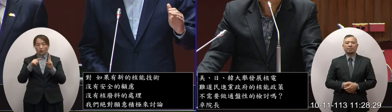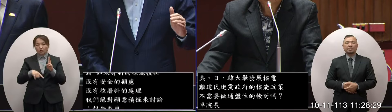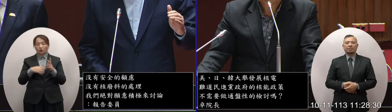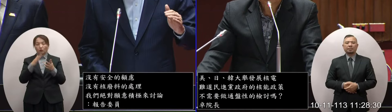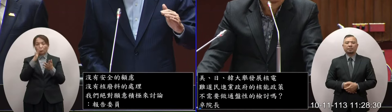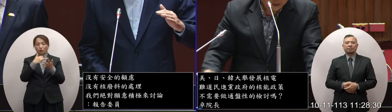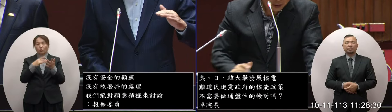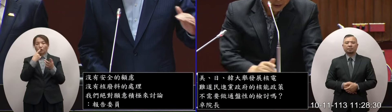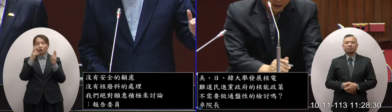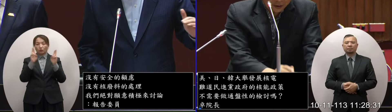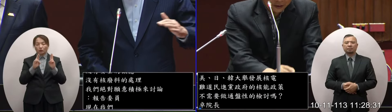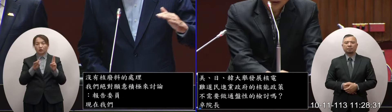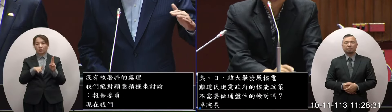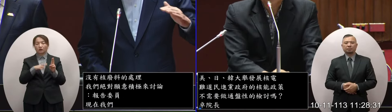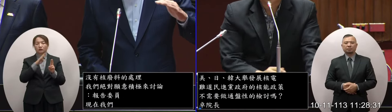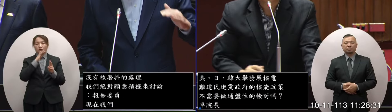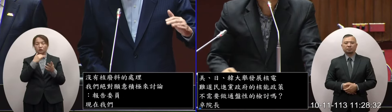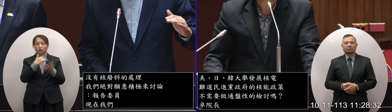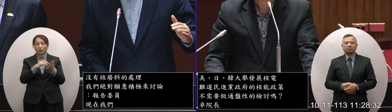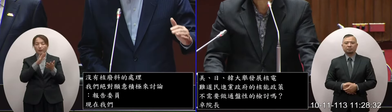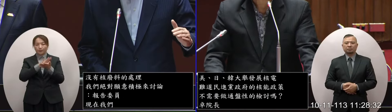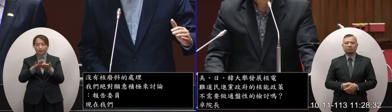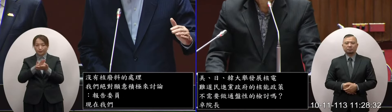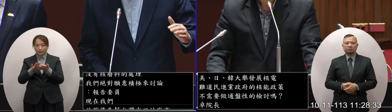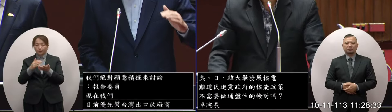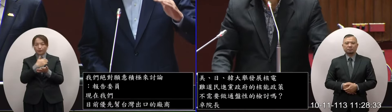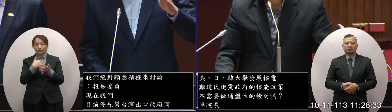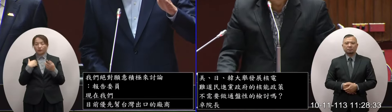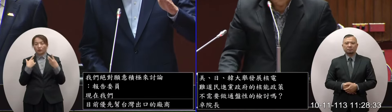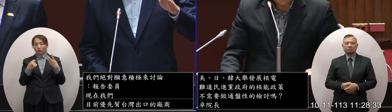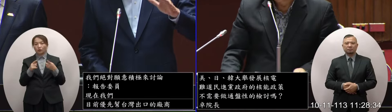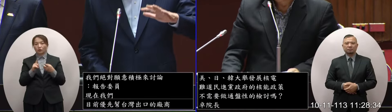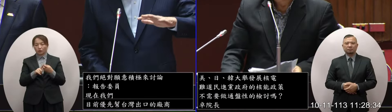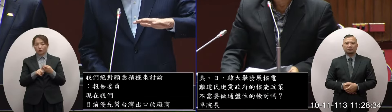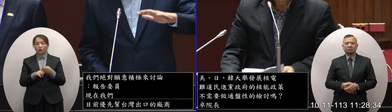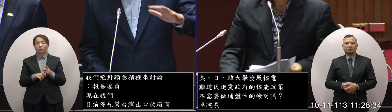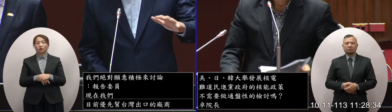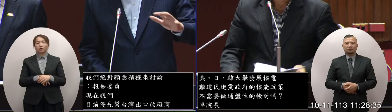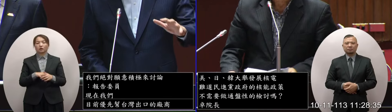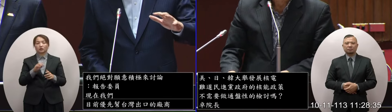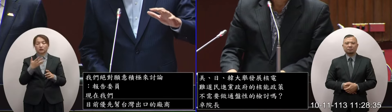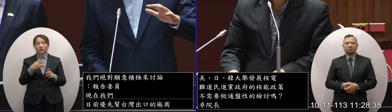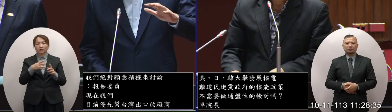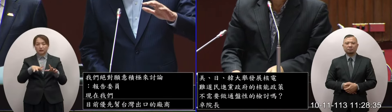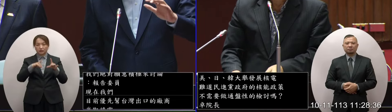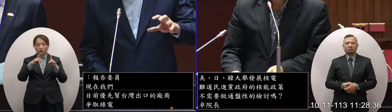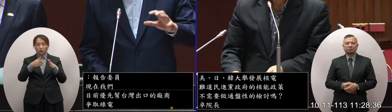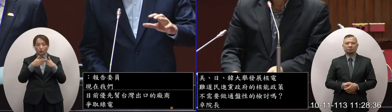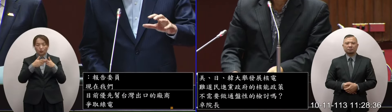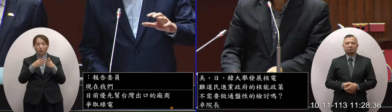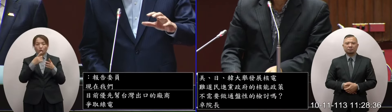他是一個 他是一個乾淨的能源 那我們現在先滿足 這個綠電的需求